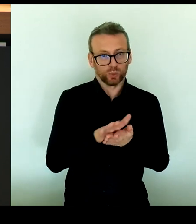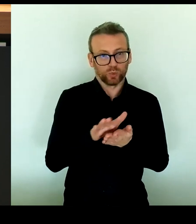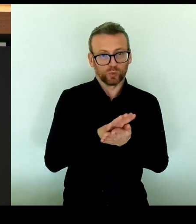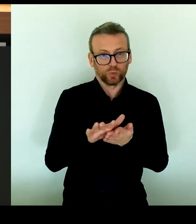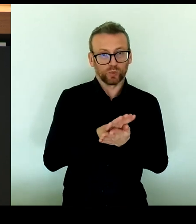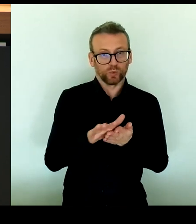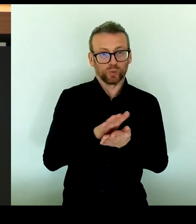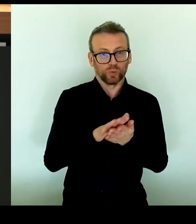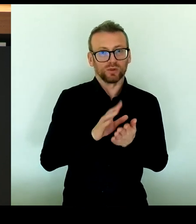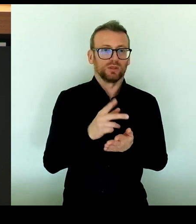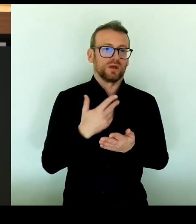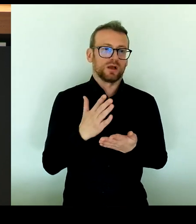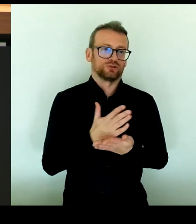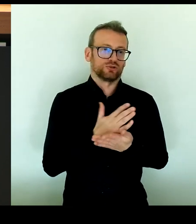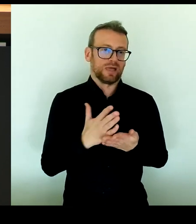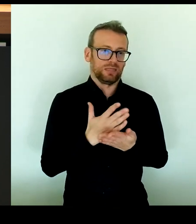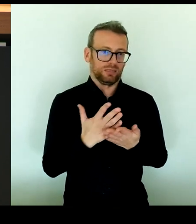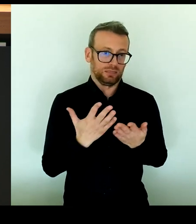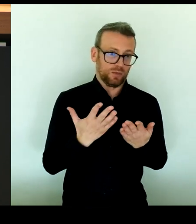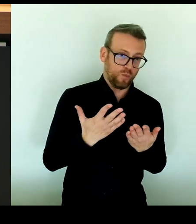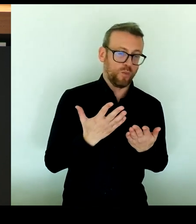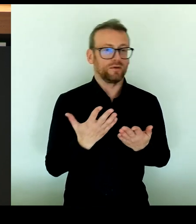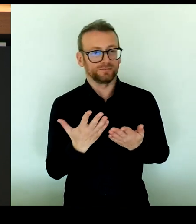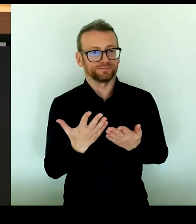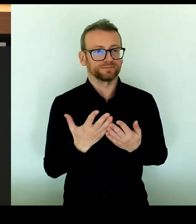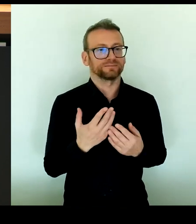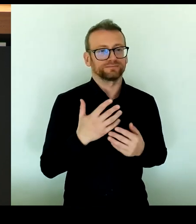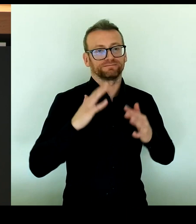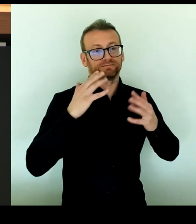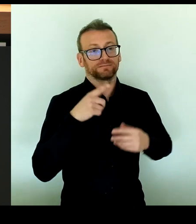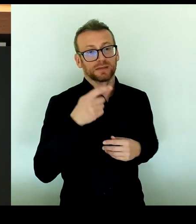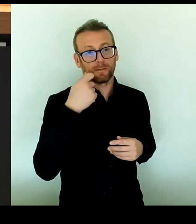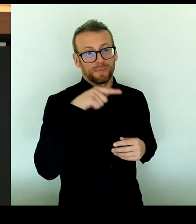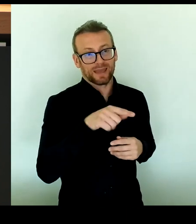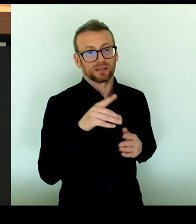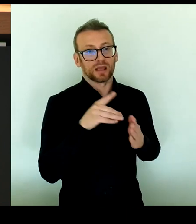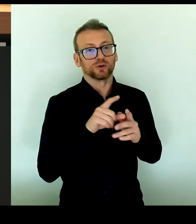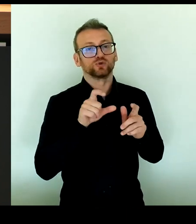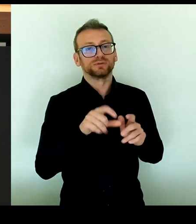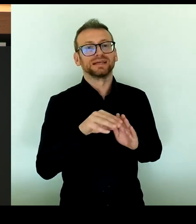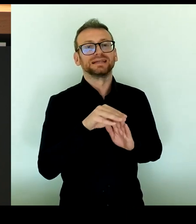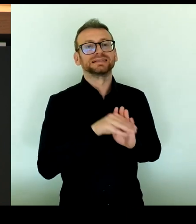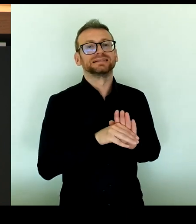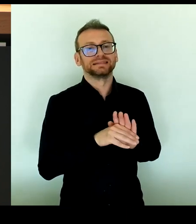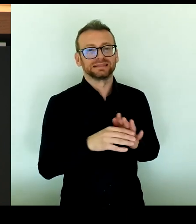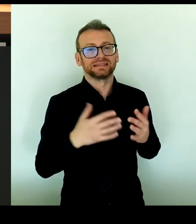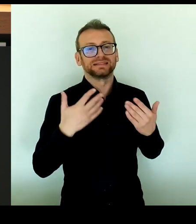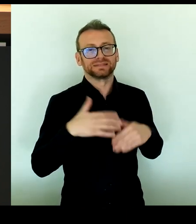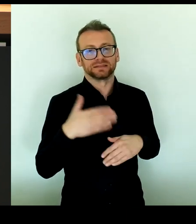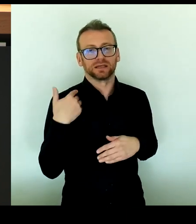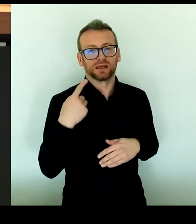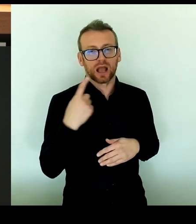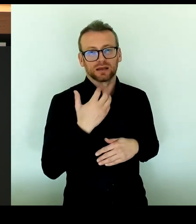Last but not least möchte ich auf das im Koalitionsvertrag vereinbarte Transparenz-Gesetz zu sprechen kommen,